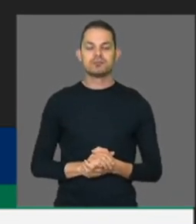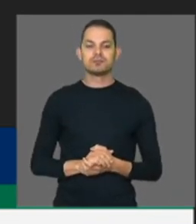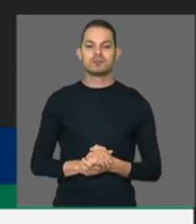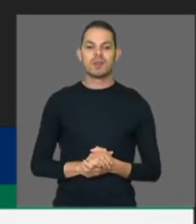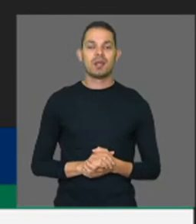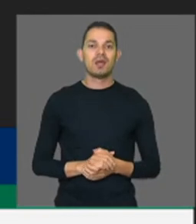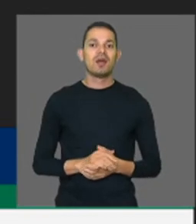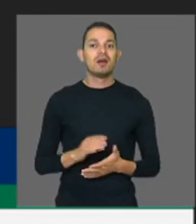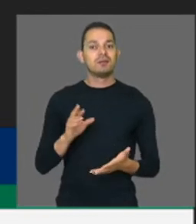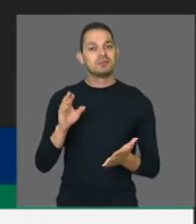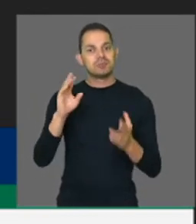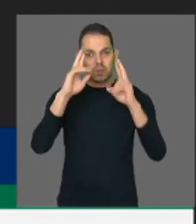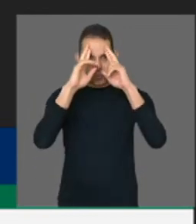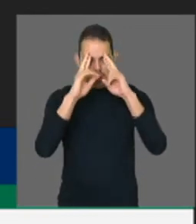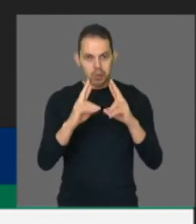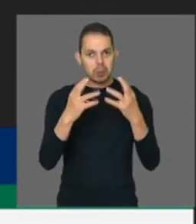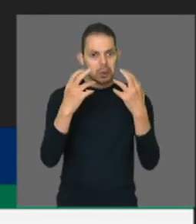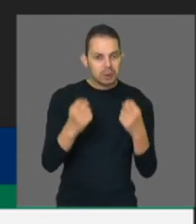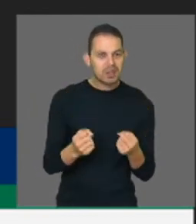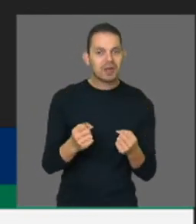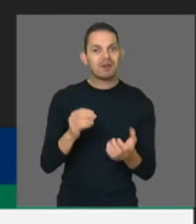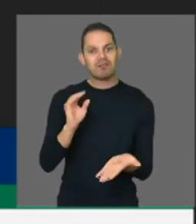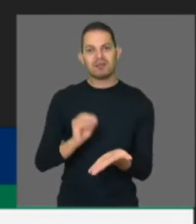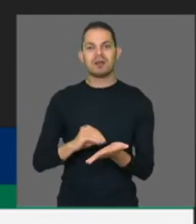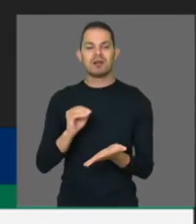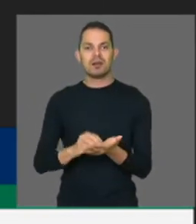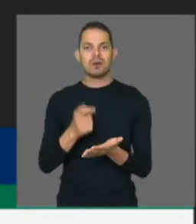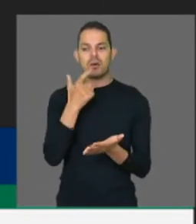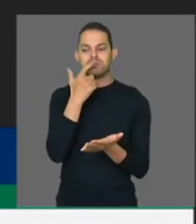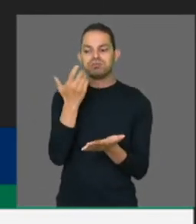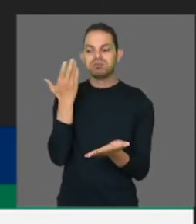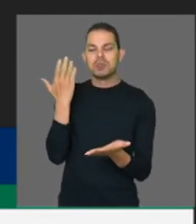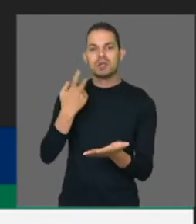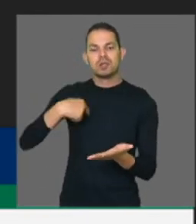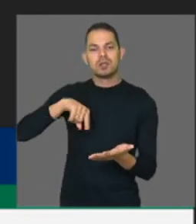EXTERIOR. ISSO NÃO VEM SENDO RESPEITADO, SR. PRESIDENTE. ULTIMAMENTE O QUE NÓS VEMOS